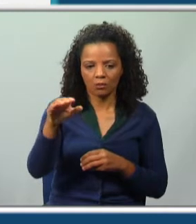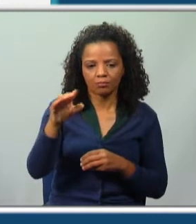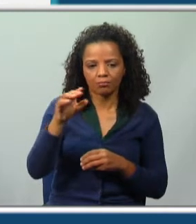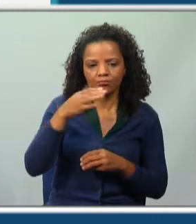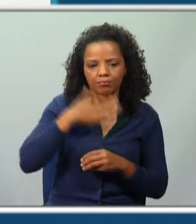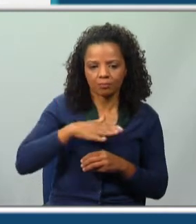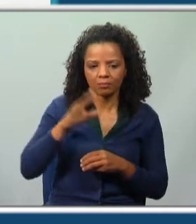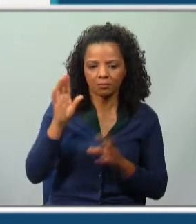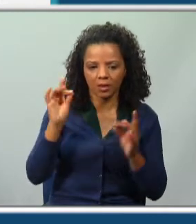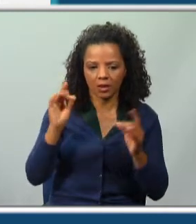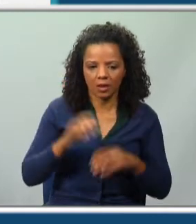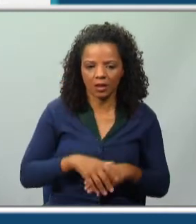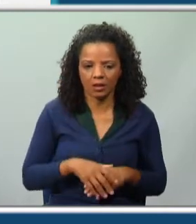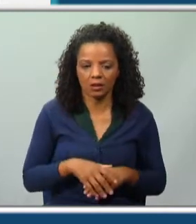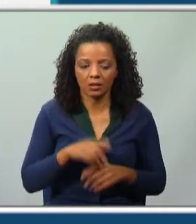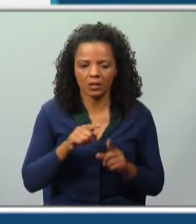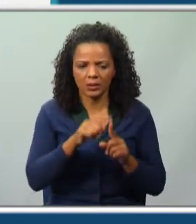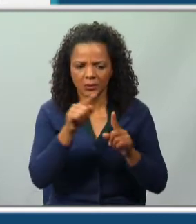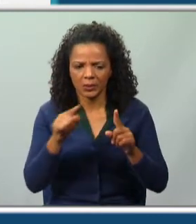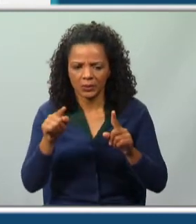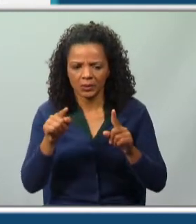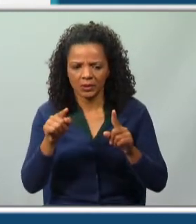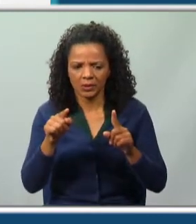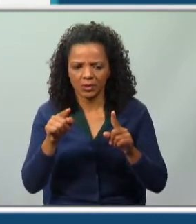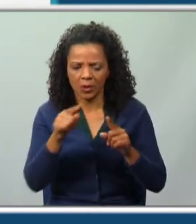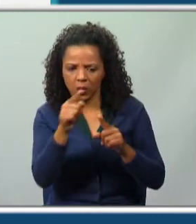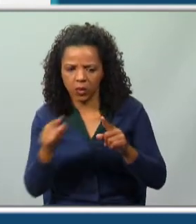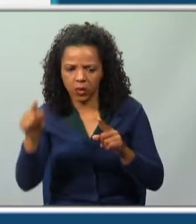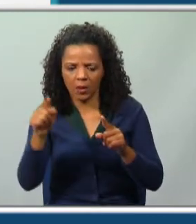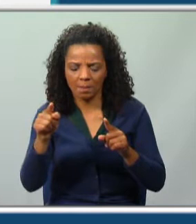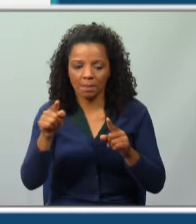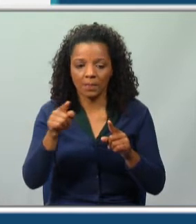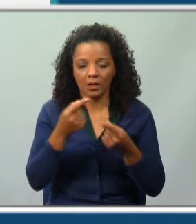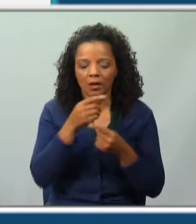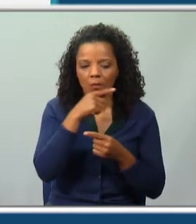para brincar a linha está torta torta de laranja para saborear 打線是歪歪的橙色的味道